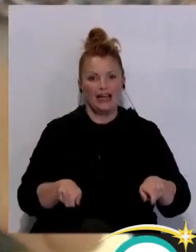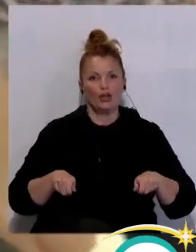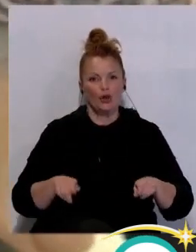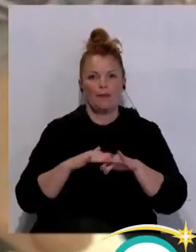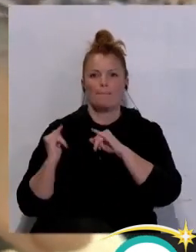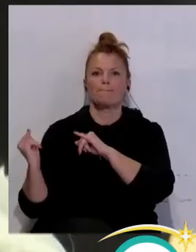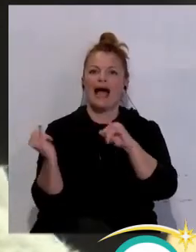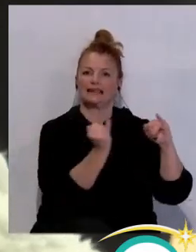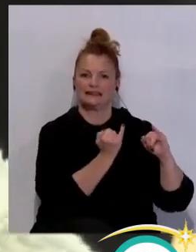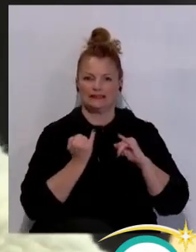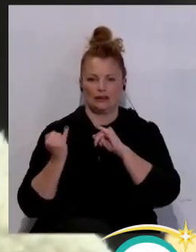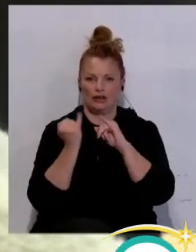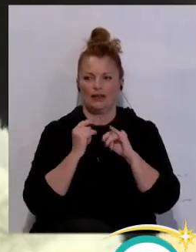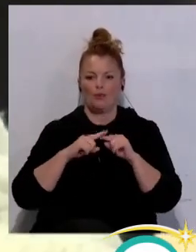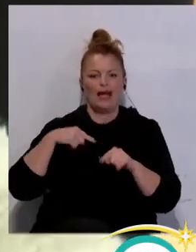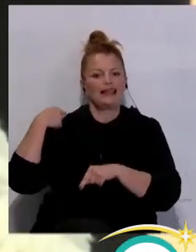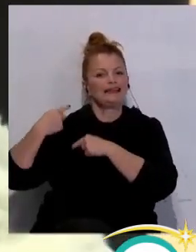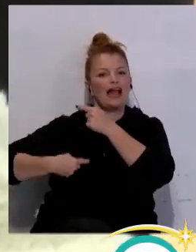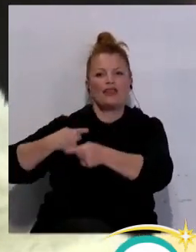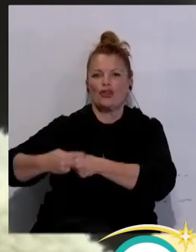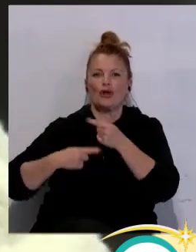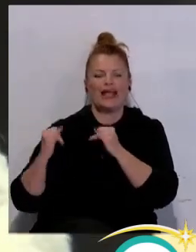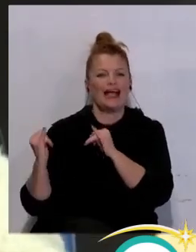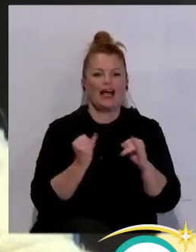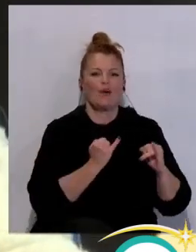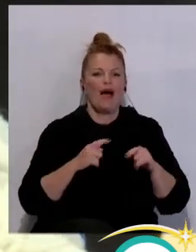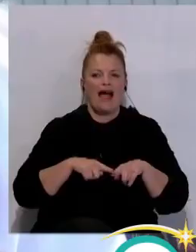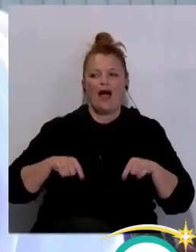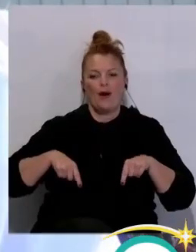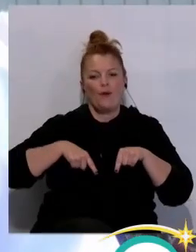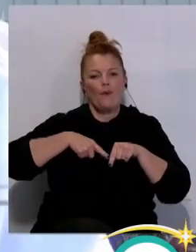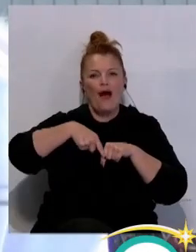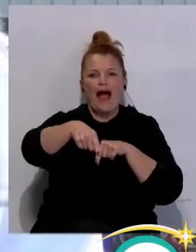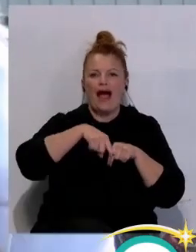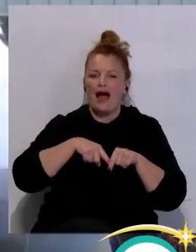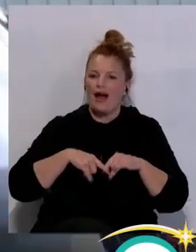como en la tradicional carrera de San Silvestre ha Sid una San Silvestre como ha dicho mi compañera